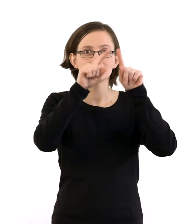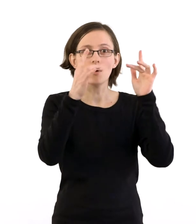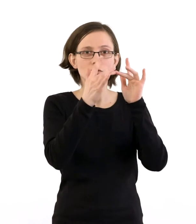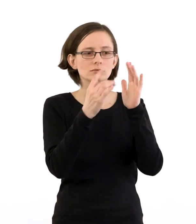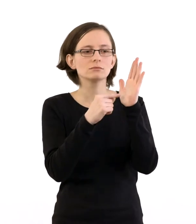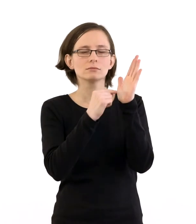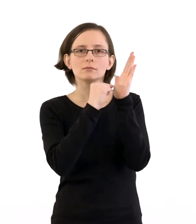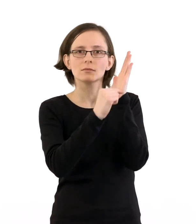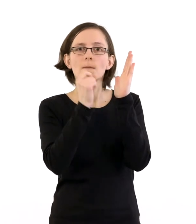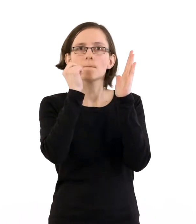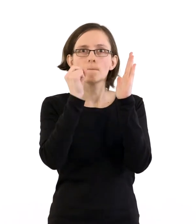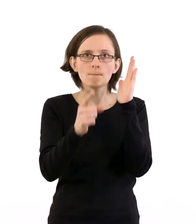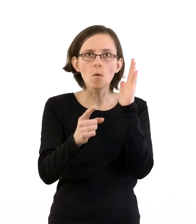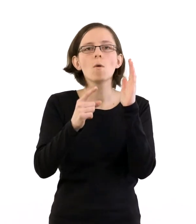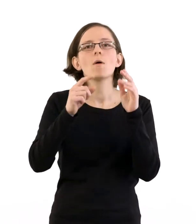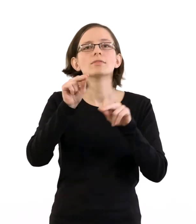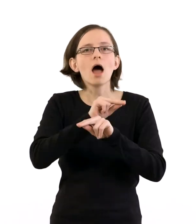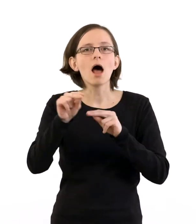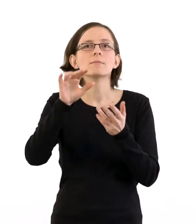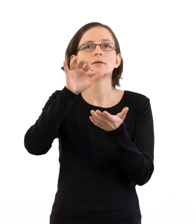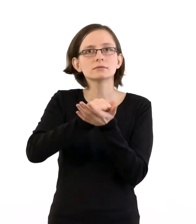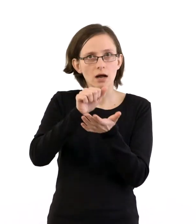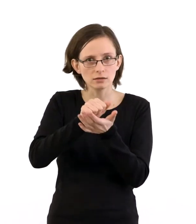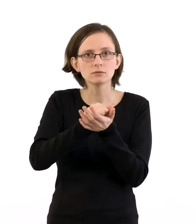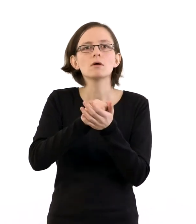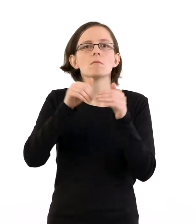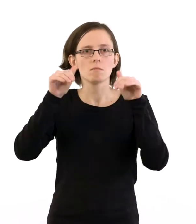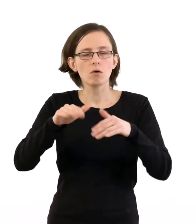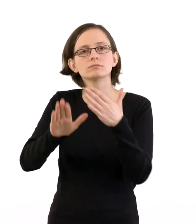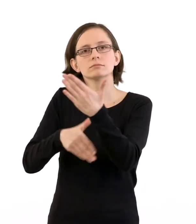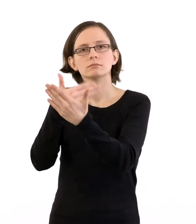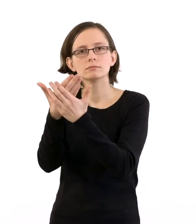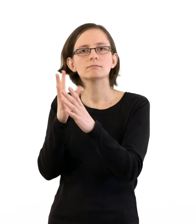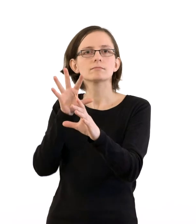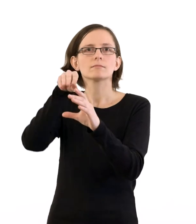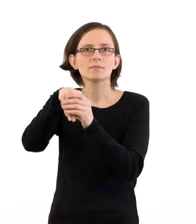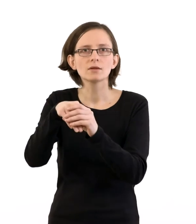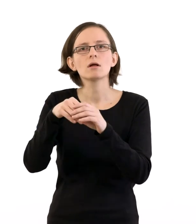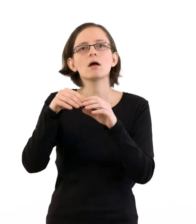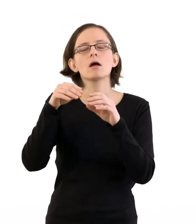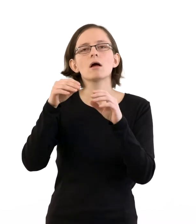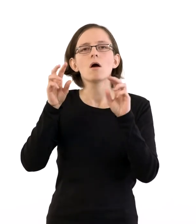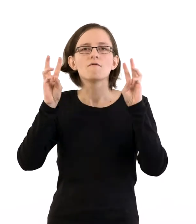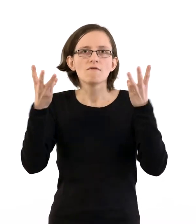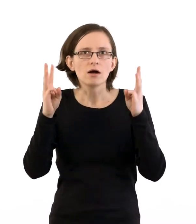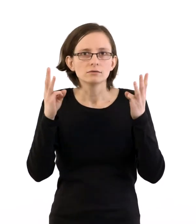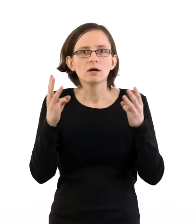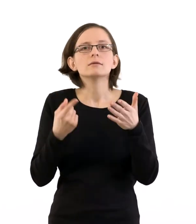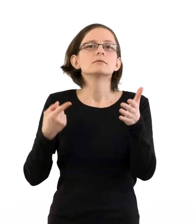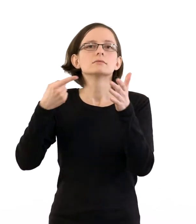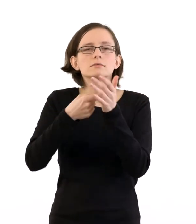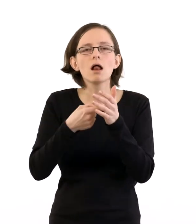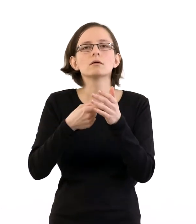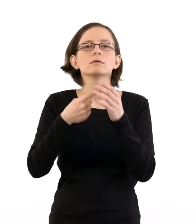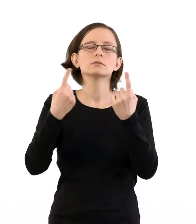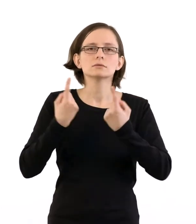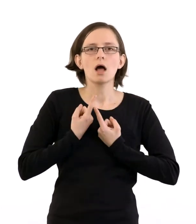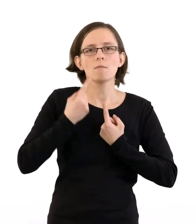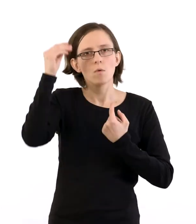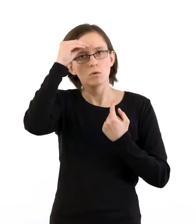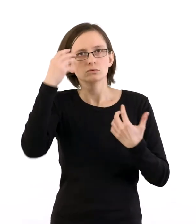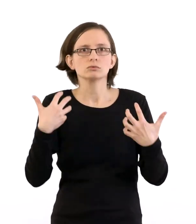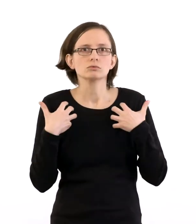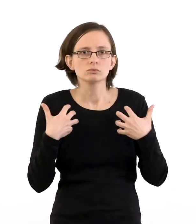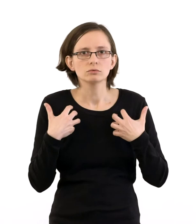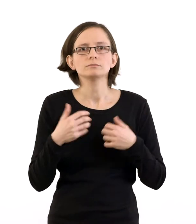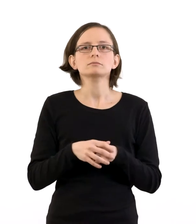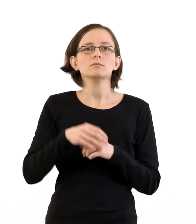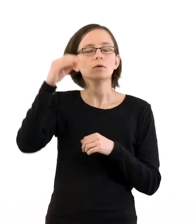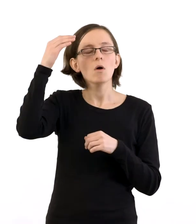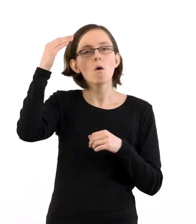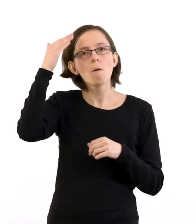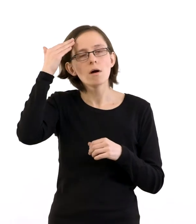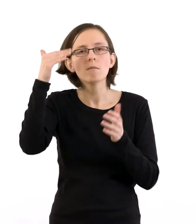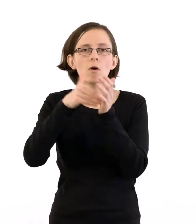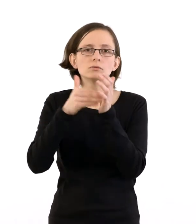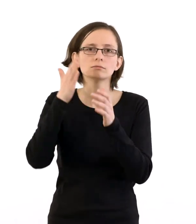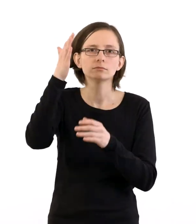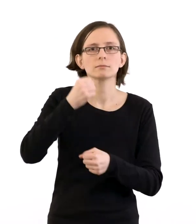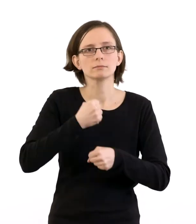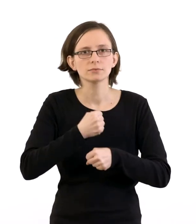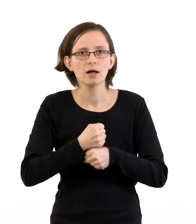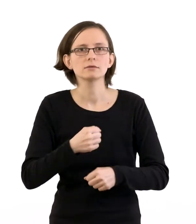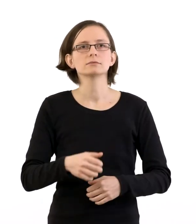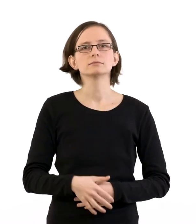ze wskazaniem do terapii zajęciowej, mogą składać wnioski o uczestnictwo w warsztatach w celu zdobycia samodzielności, umiejętności potrzebnych potem w przyszłej pracy.